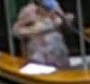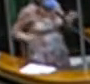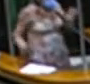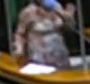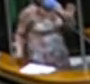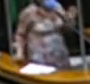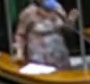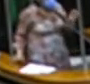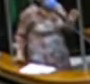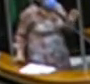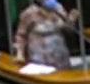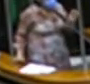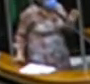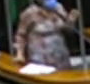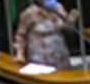PODE SER O RETORNO... A REGRA NÃO PODE SER O RETORNO AO